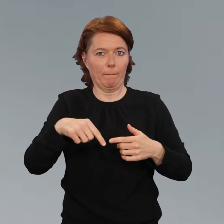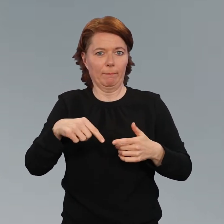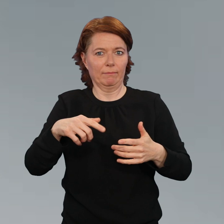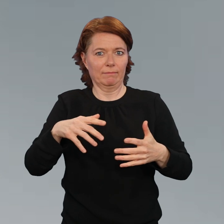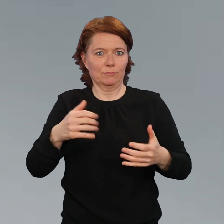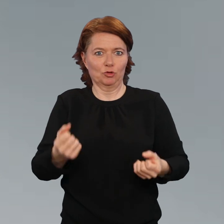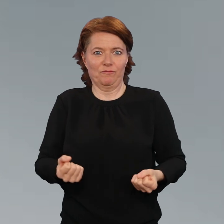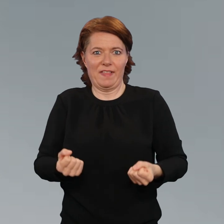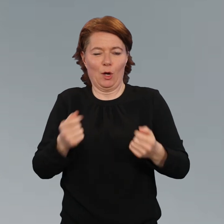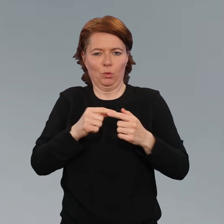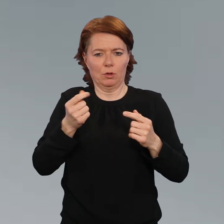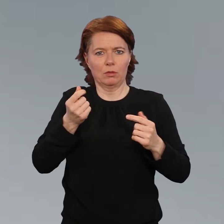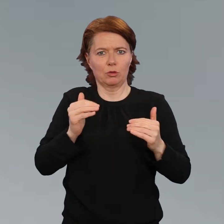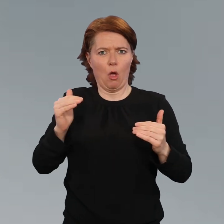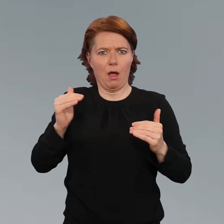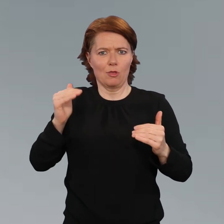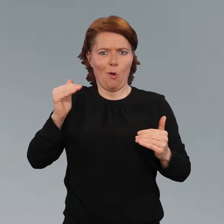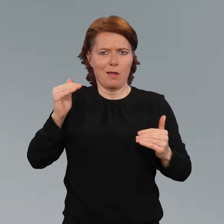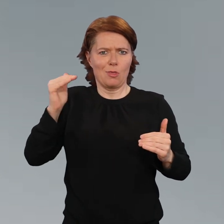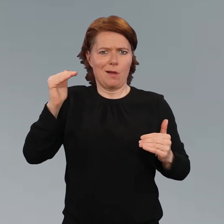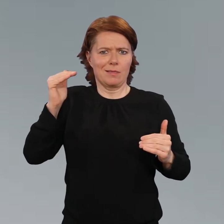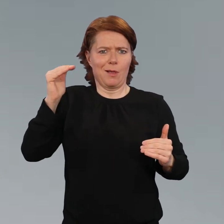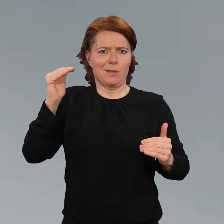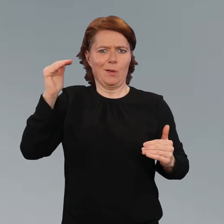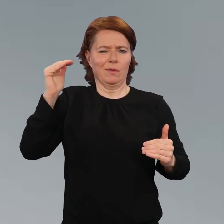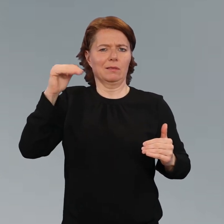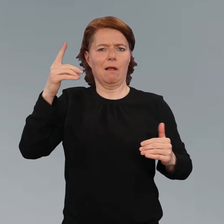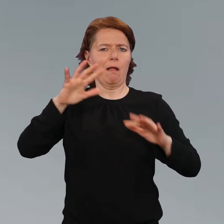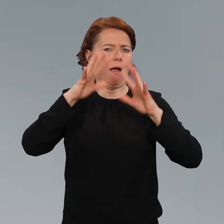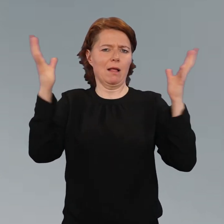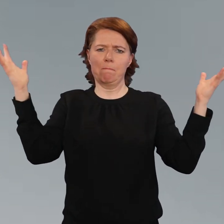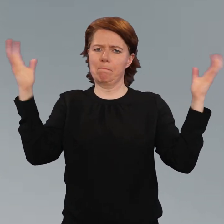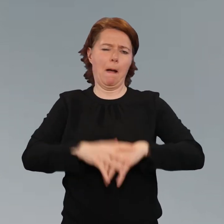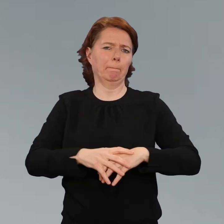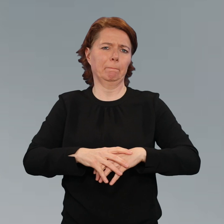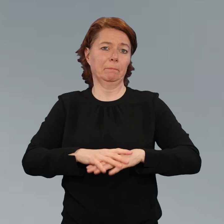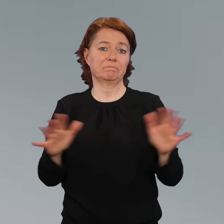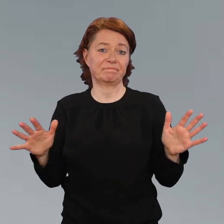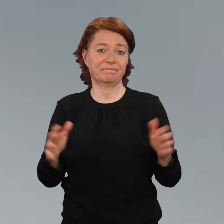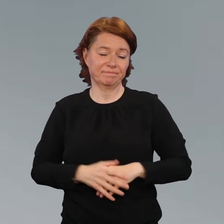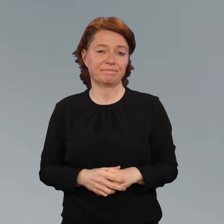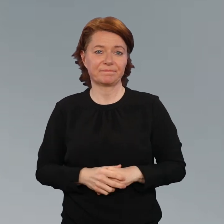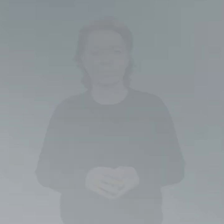irgendwann schwierig, die Produkte zu verkaufen, weil sie zu teuer sind, wodurch das ganze System zusammenbricht.